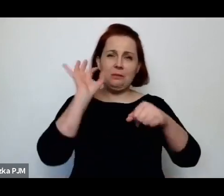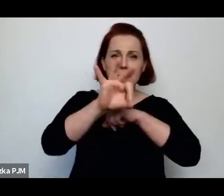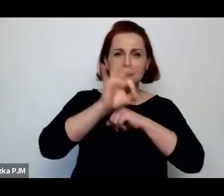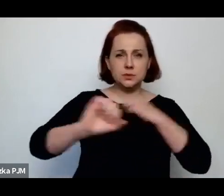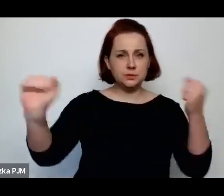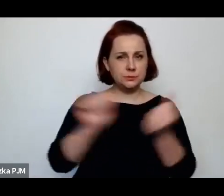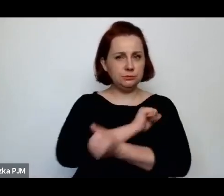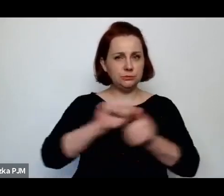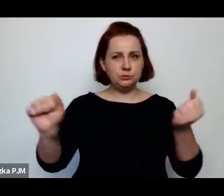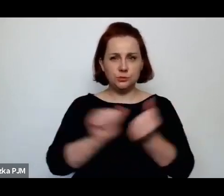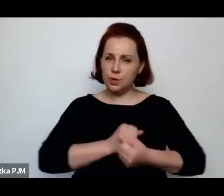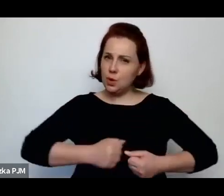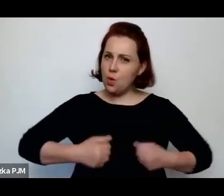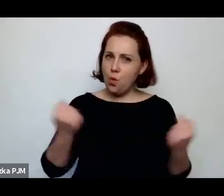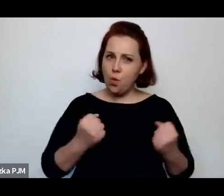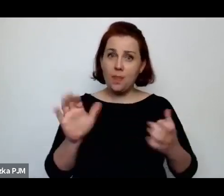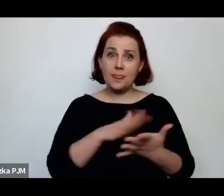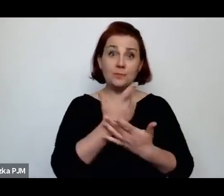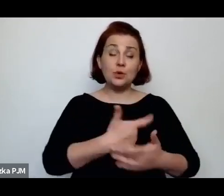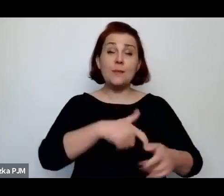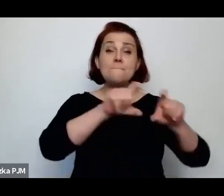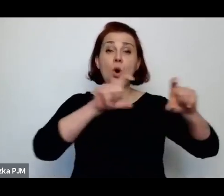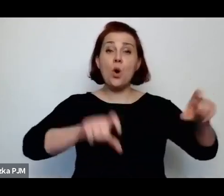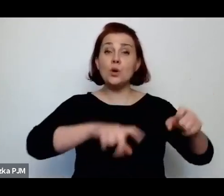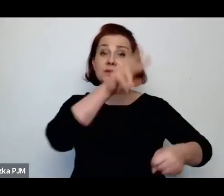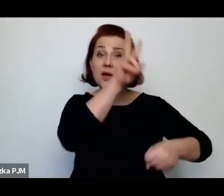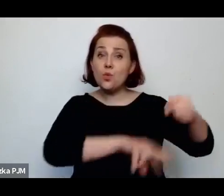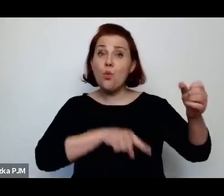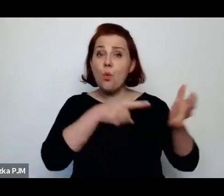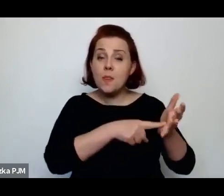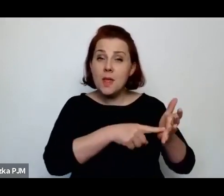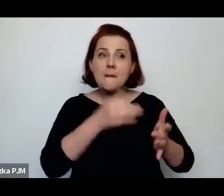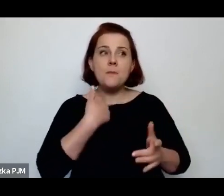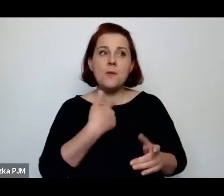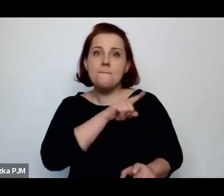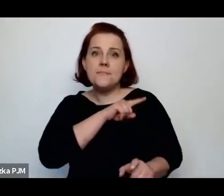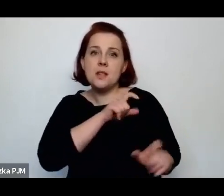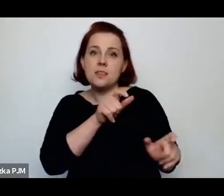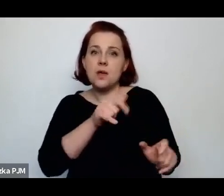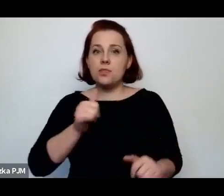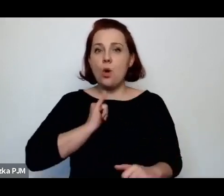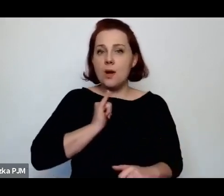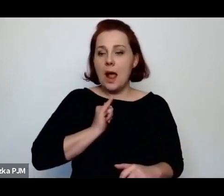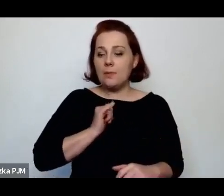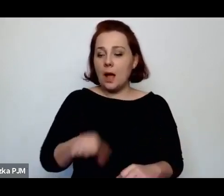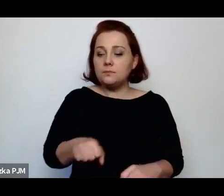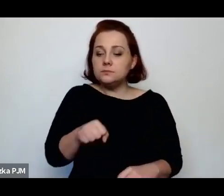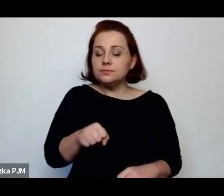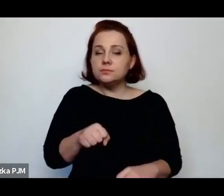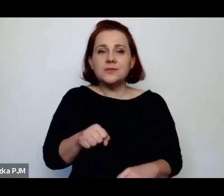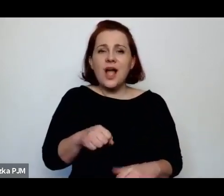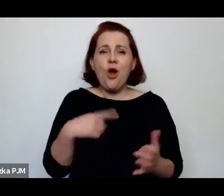jak na posterunkach policji pilnują swoich torebek jak swojego ostatniego oręża